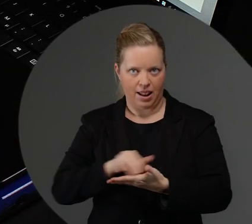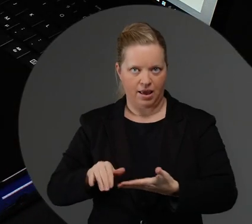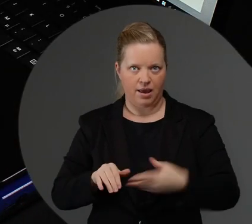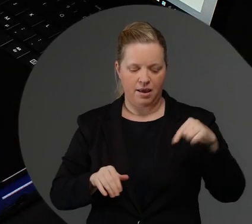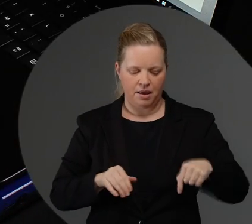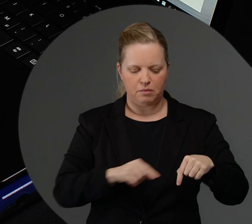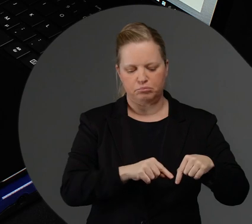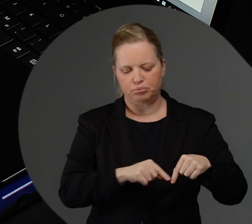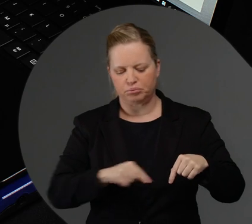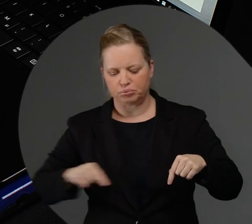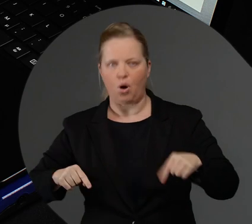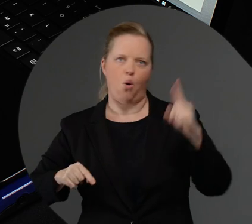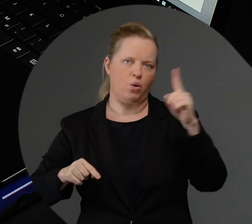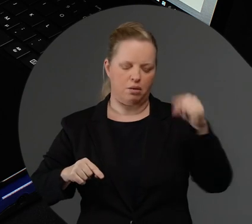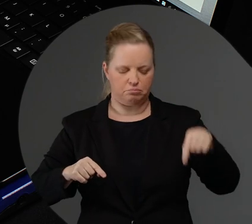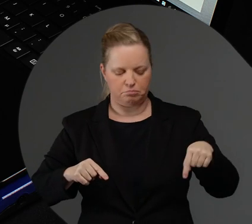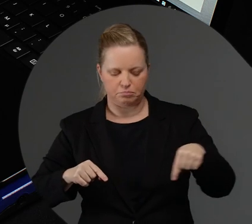heißt ich lese einfach mit beiden Zeigefingern immer irgendwie.